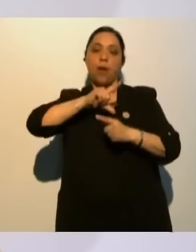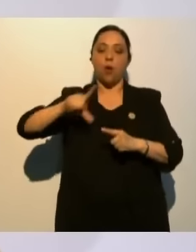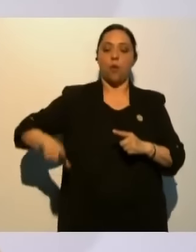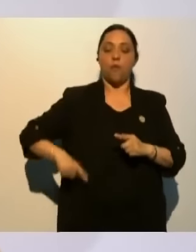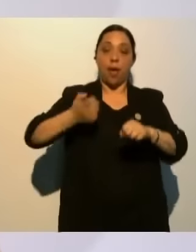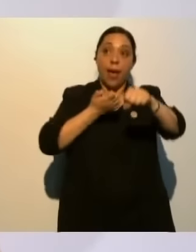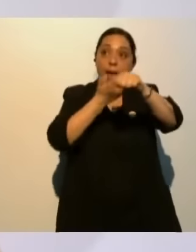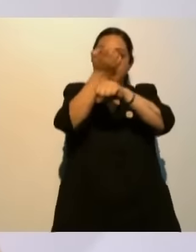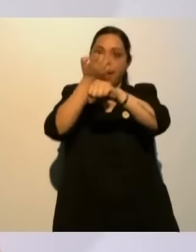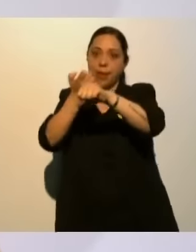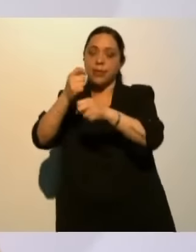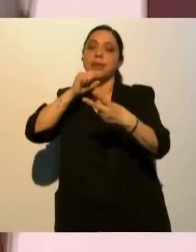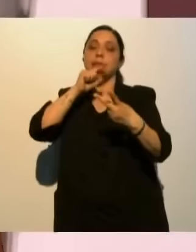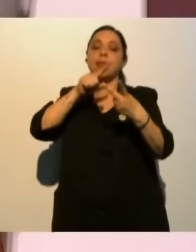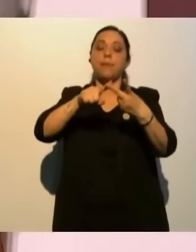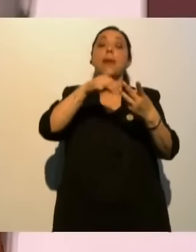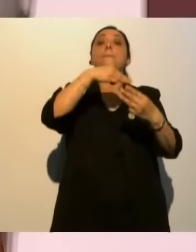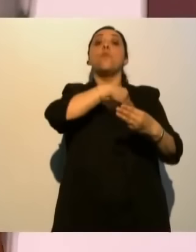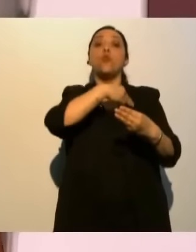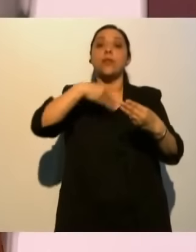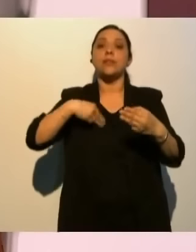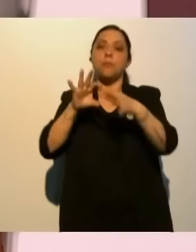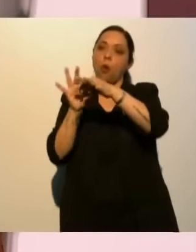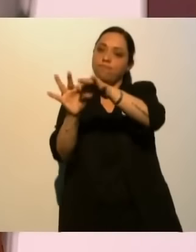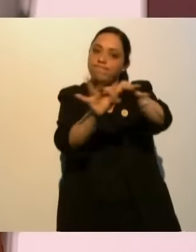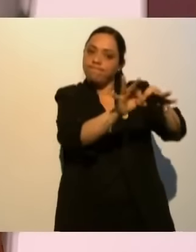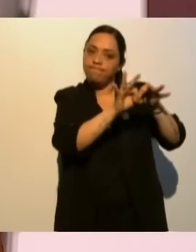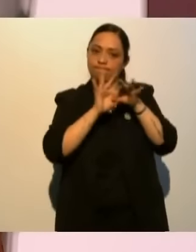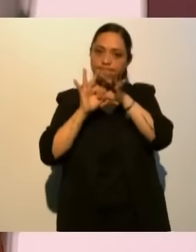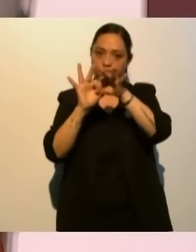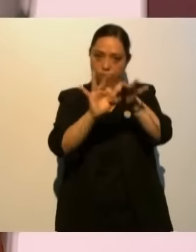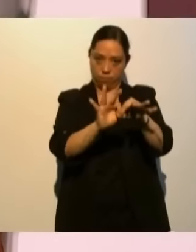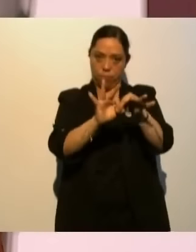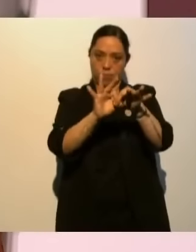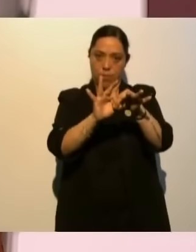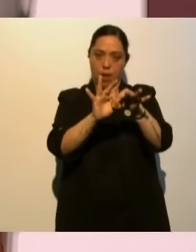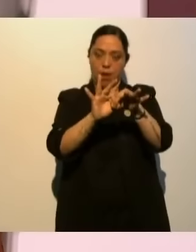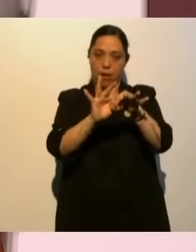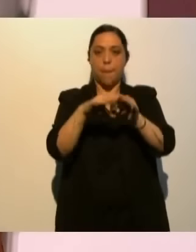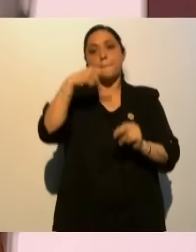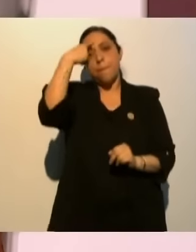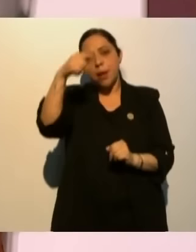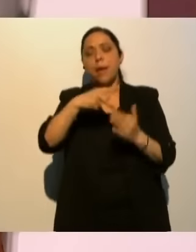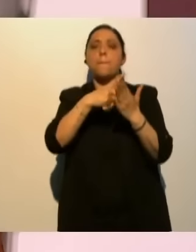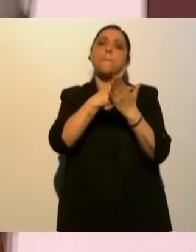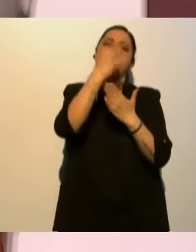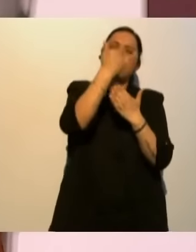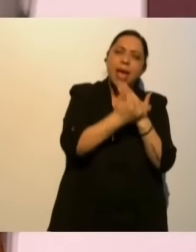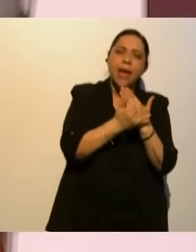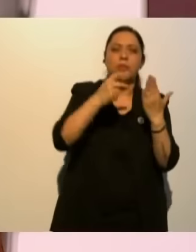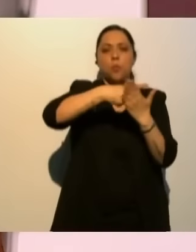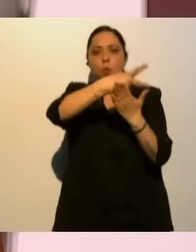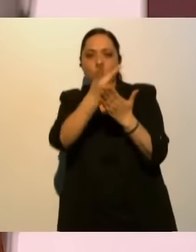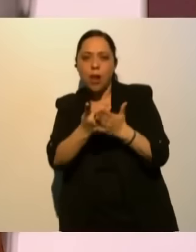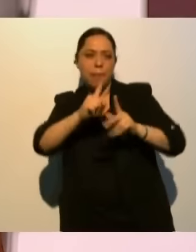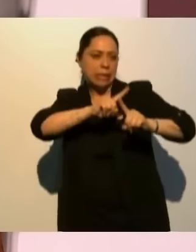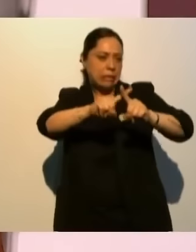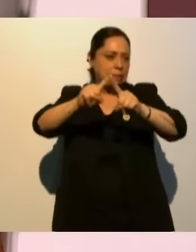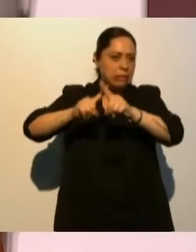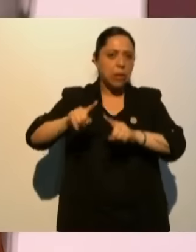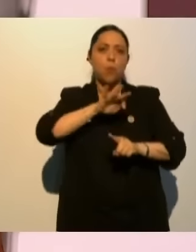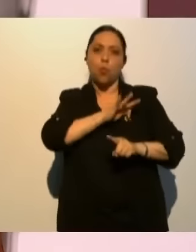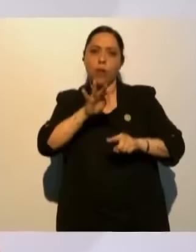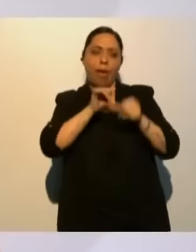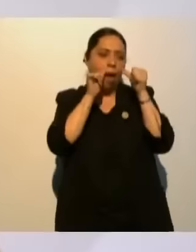municipios y que los distintos proyectos programas puedan ser atendidos desde el nivel municipal